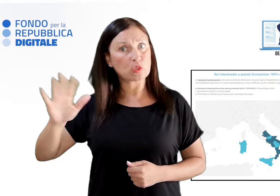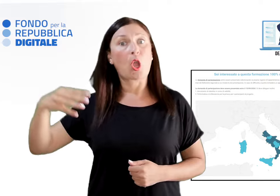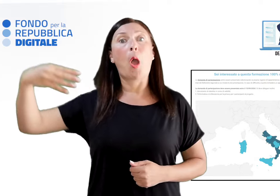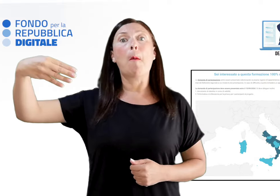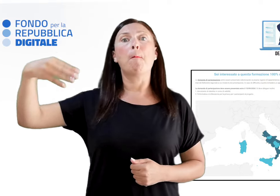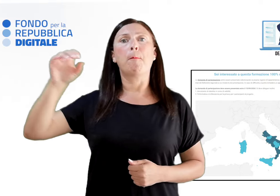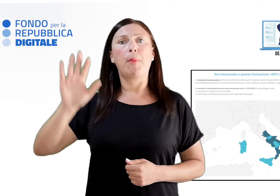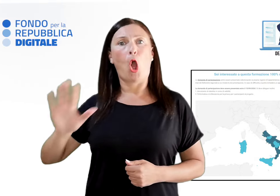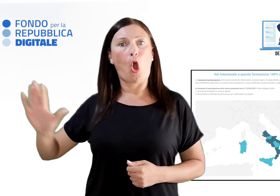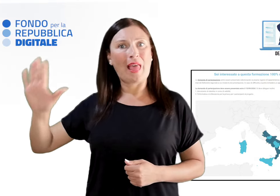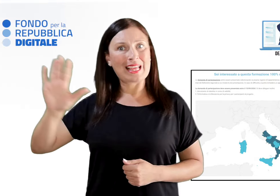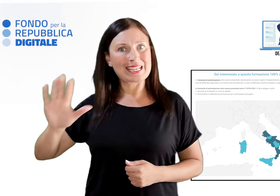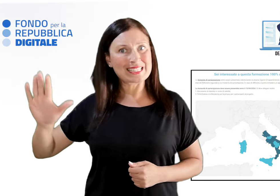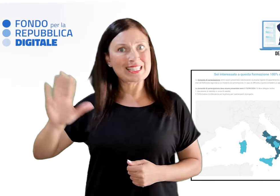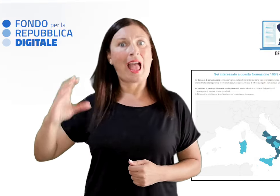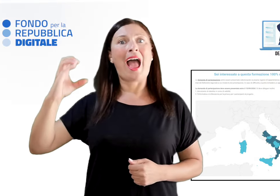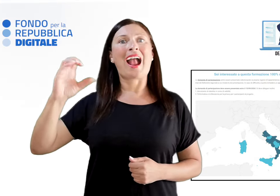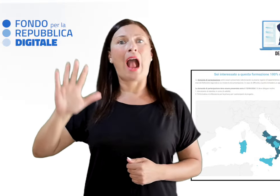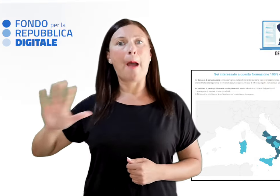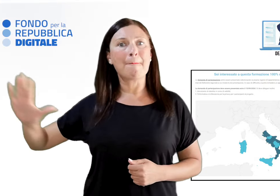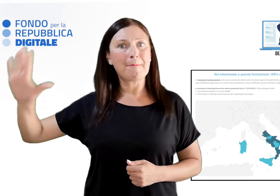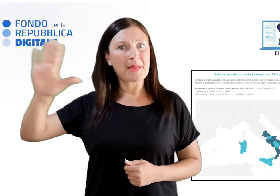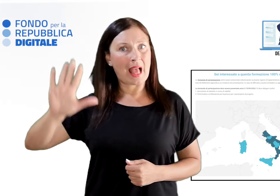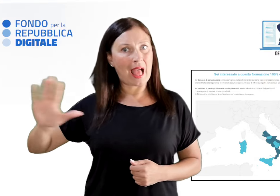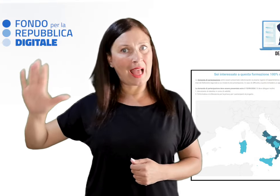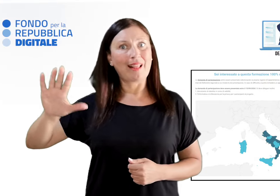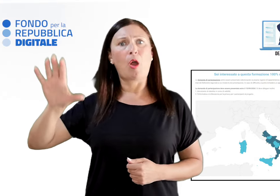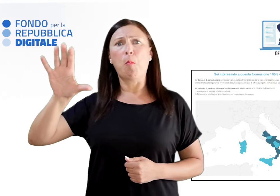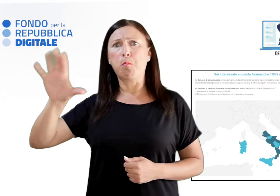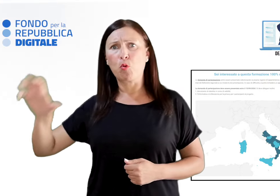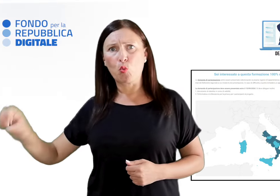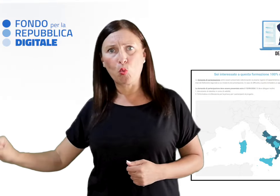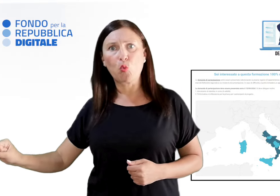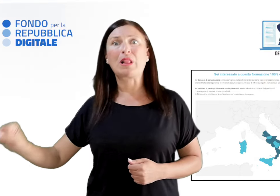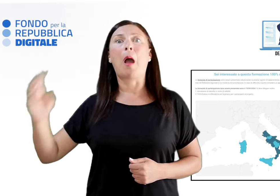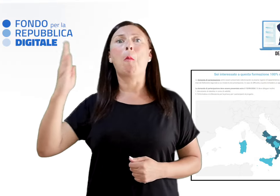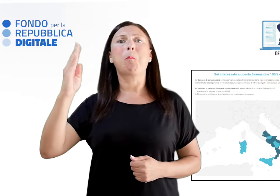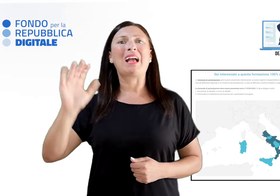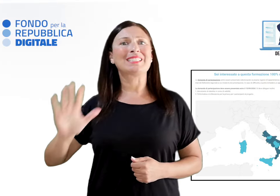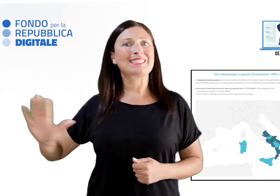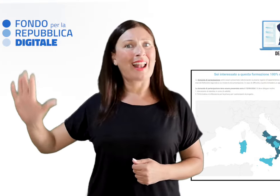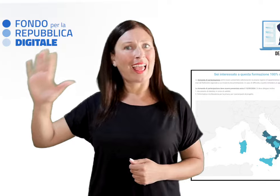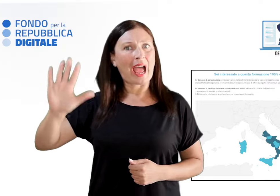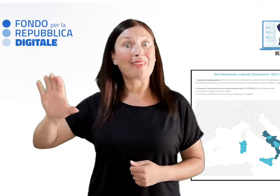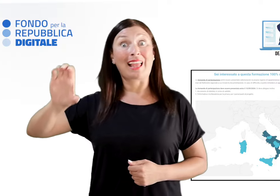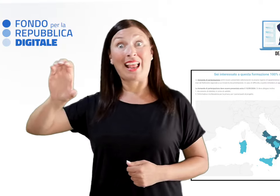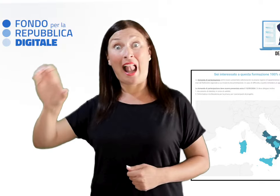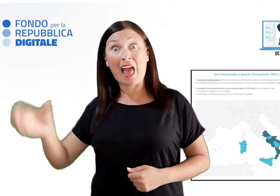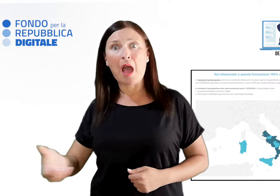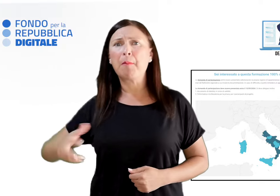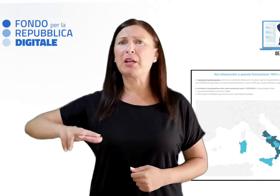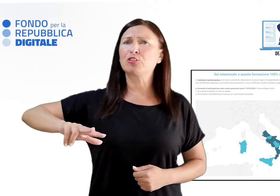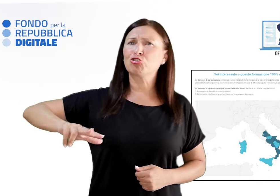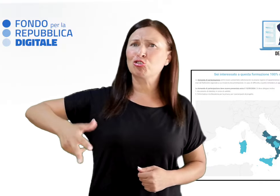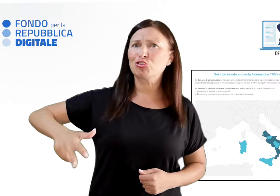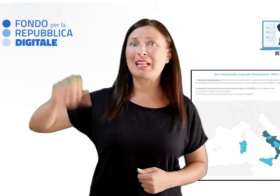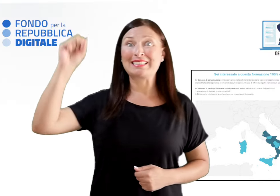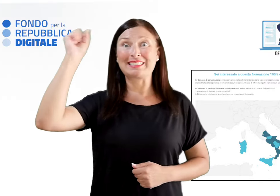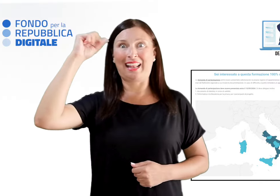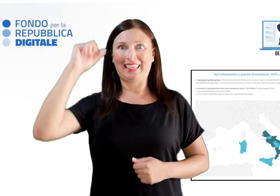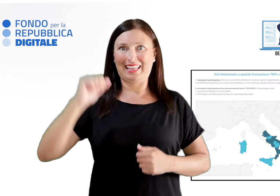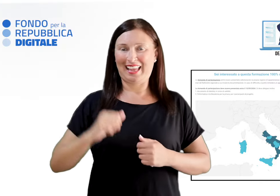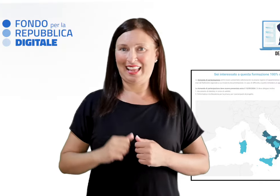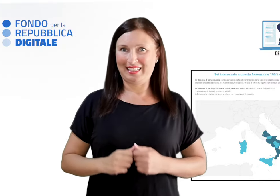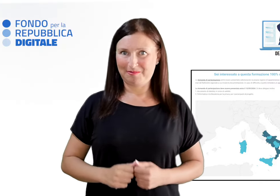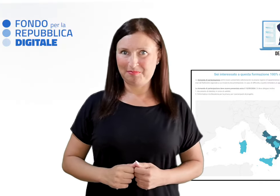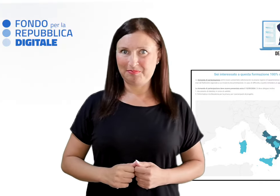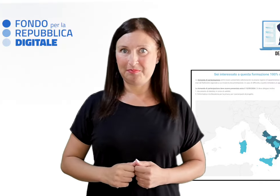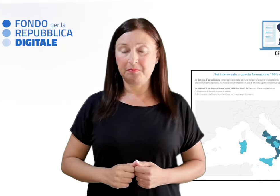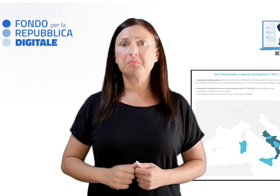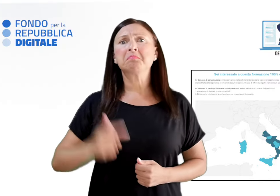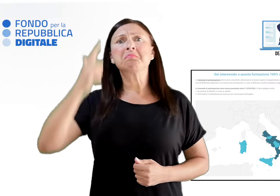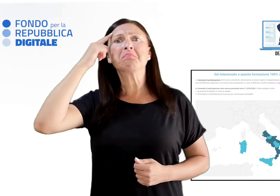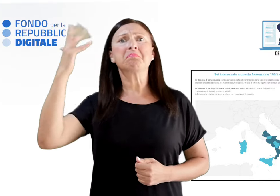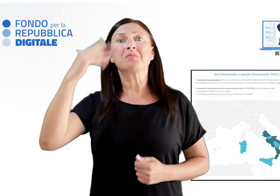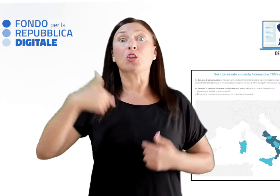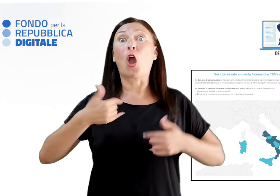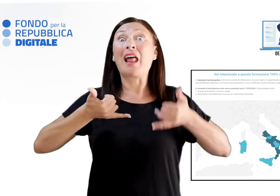abruzzo, molise, campania, puglia, basilicata, calabria, sicilia e sardegna